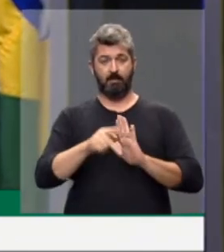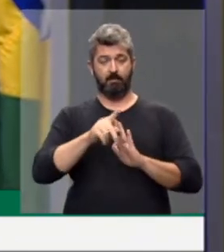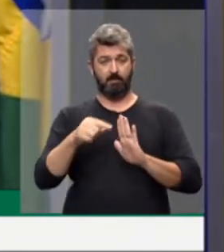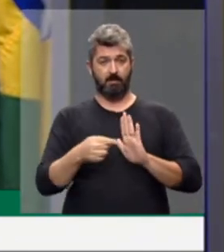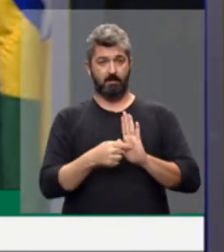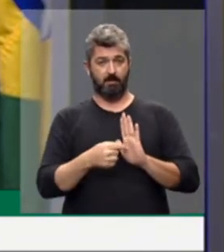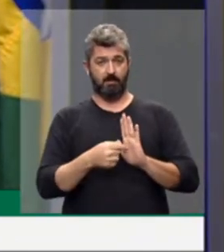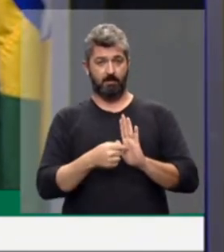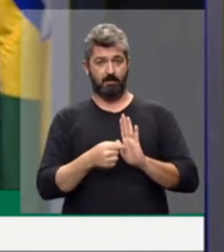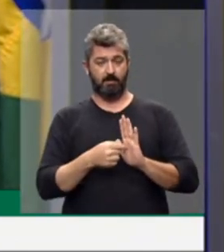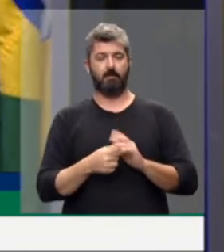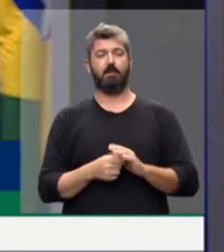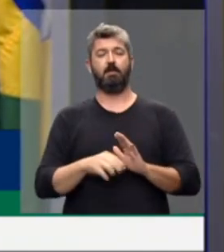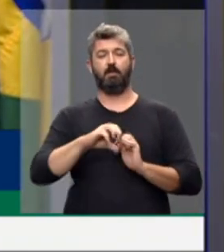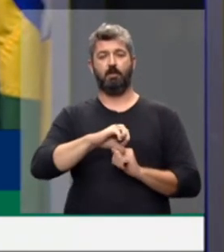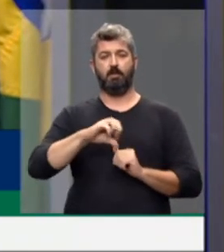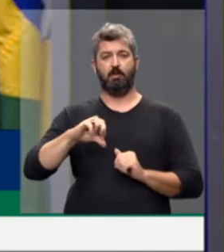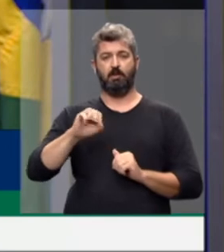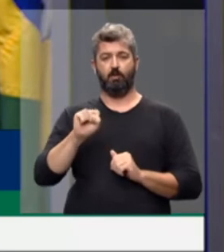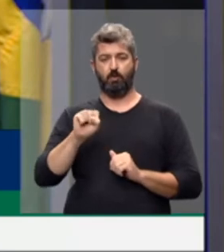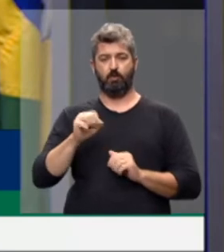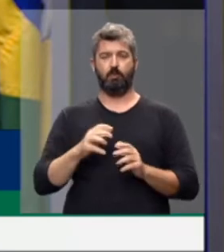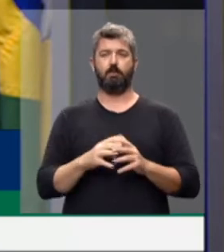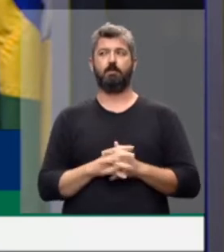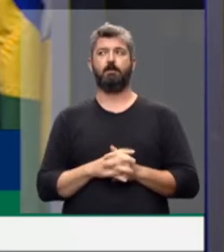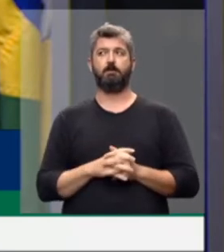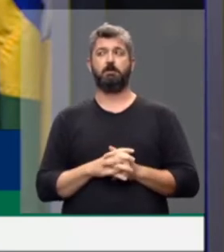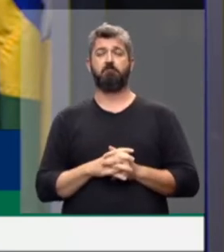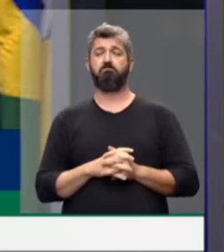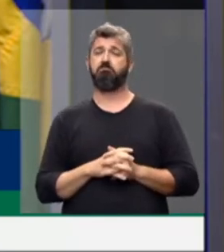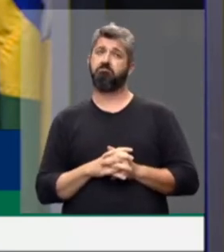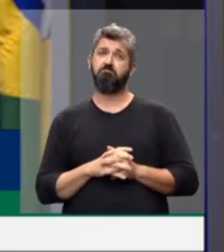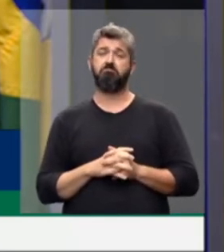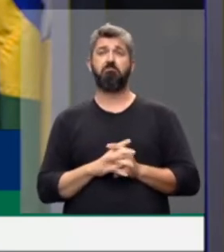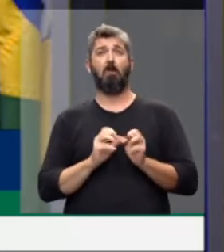PERPÉTUA ALMEIDA, NA TRIBUNA; SENHOR PRESIDENTE, COLEGAS PARLAMENTARES, ESTA MEDIDA